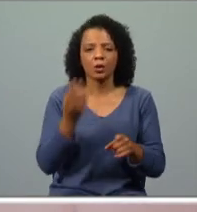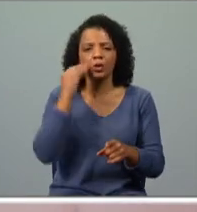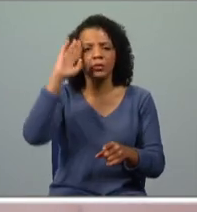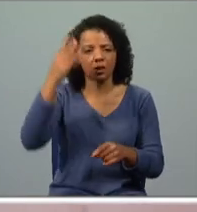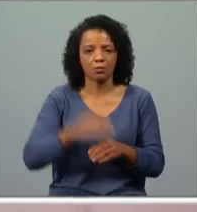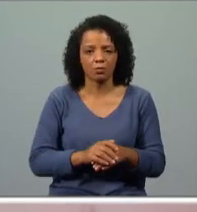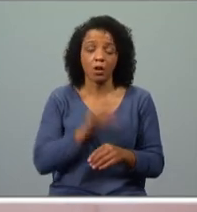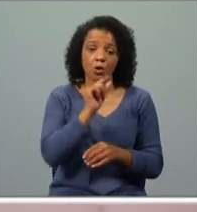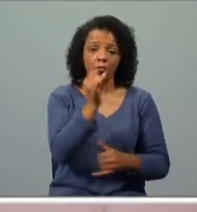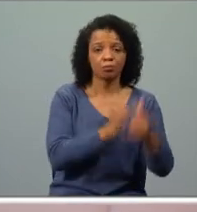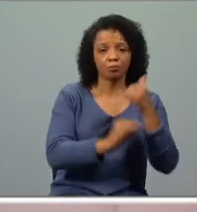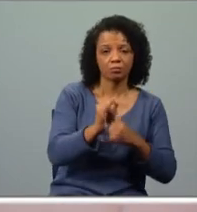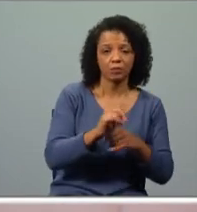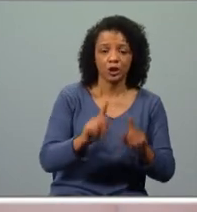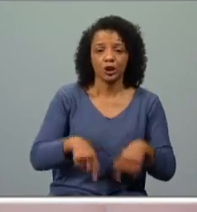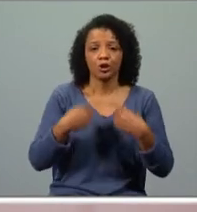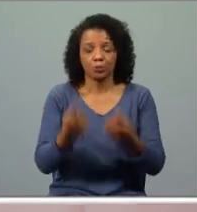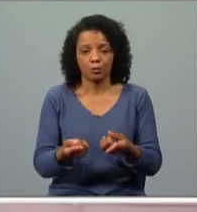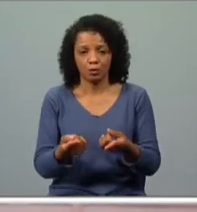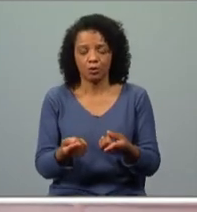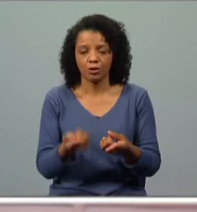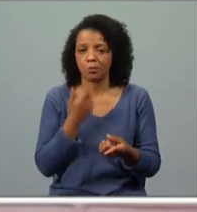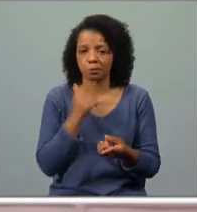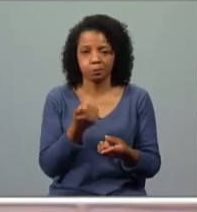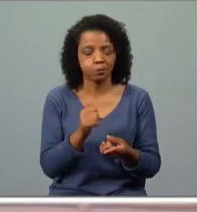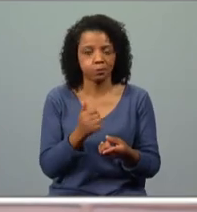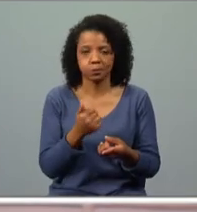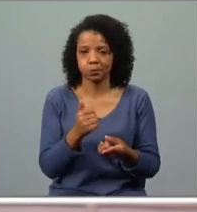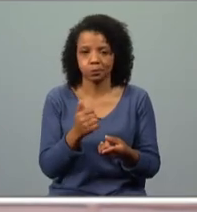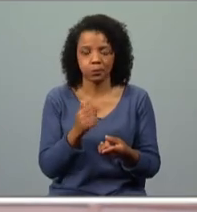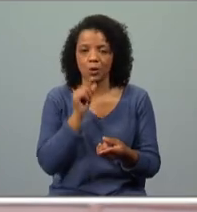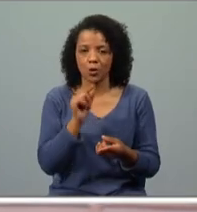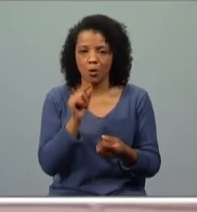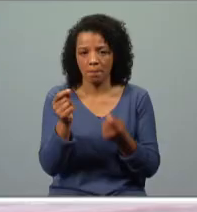nome portanto a seguir a este pronome não pode haver há nenhum nome perto dele 因此在這個代詞之後命名附近沒有名字